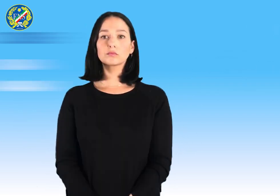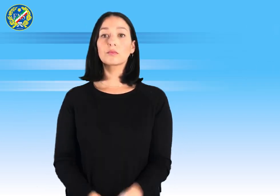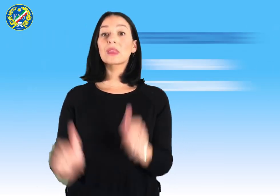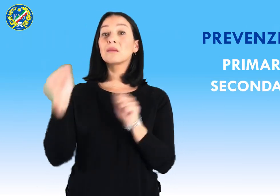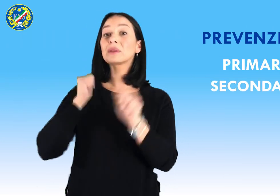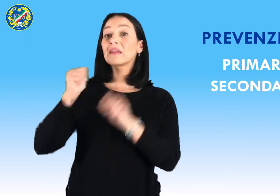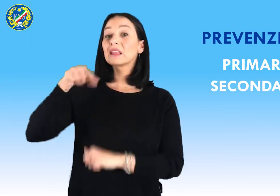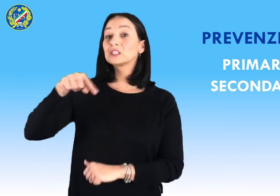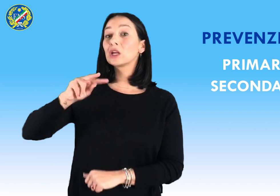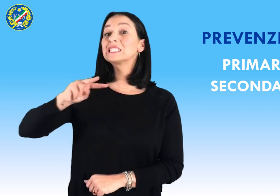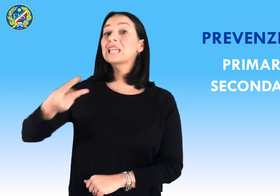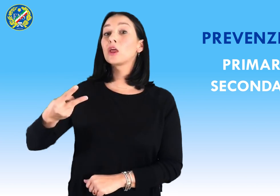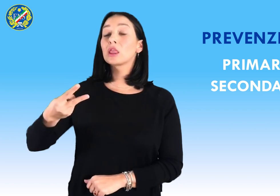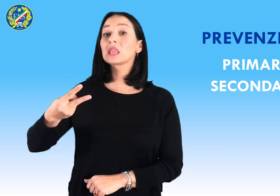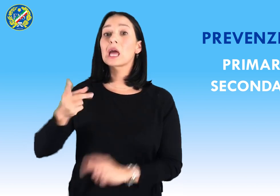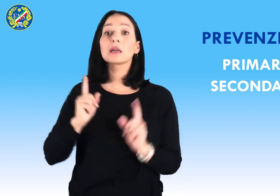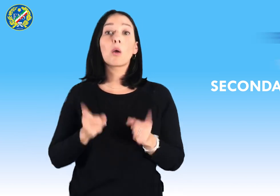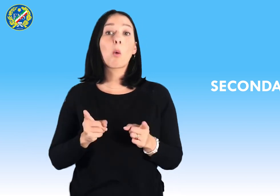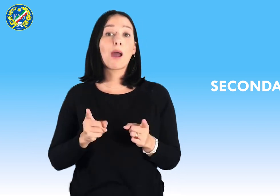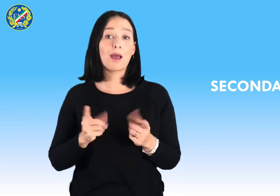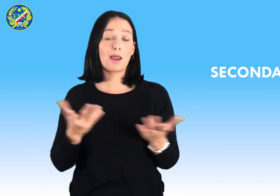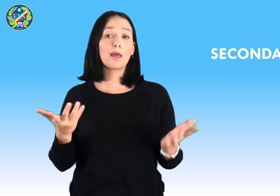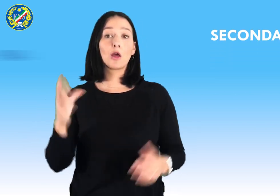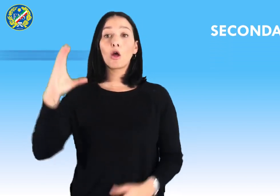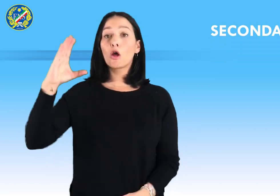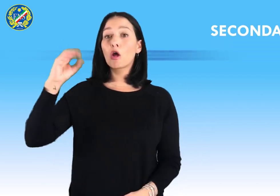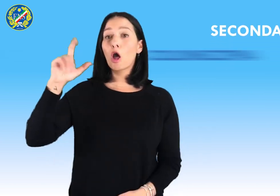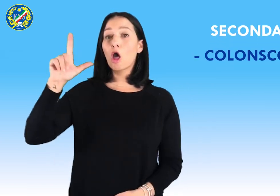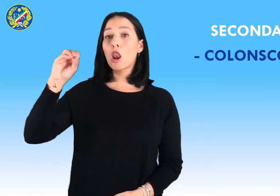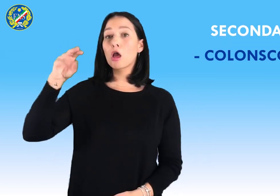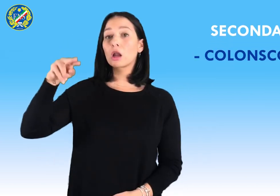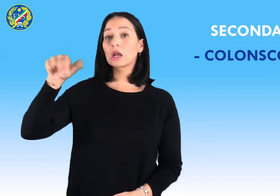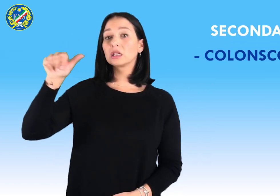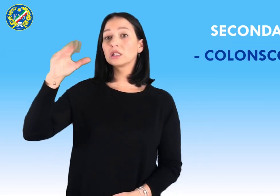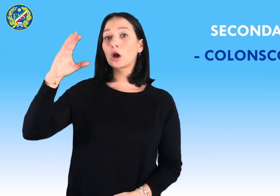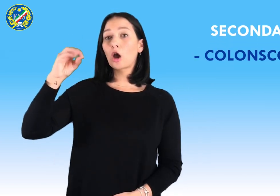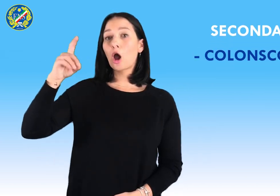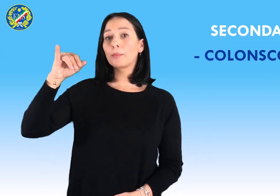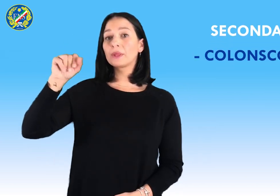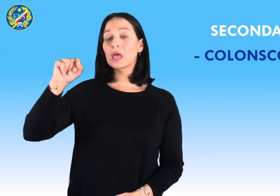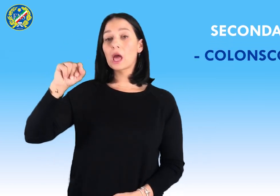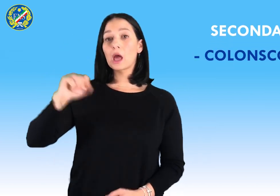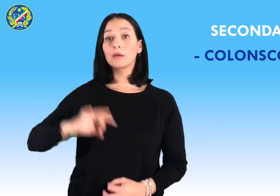Nell’ambito della prevenzione secondaria lo strumento diagnostico per eccellenza resta la colonscopia,